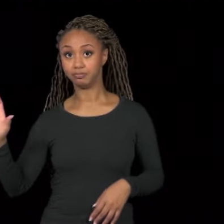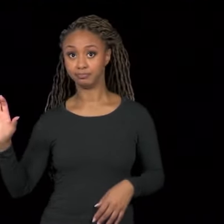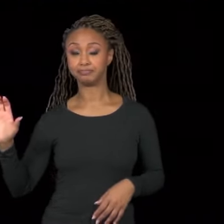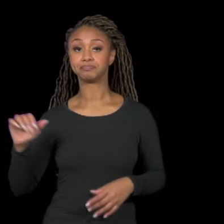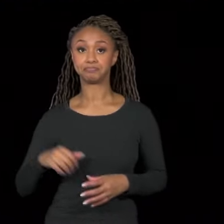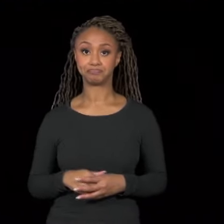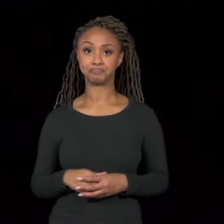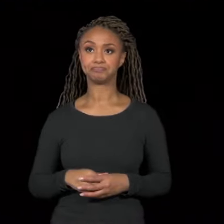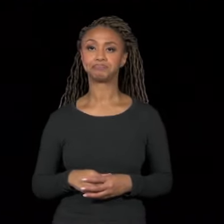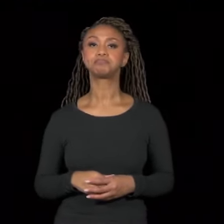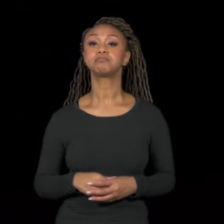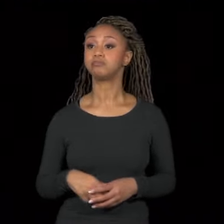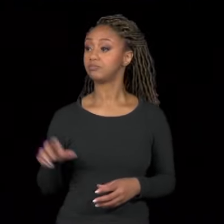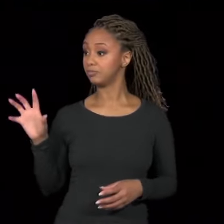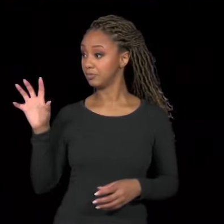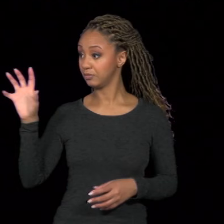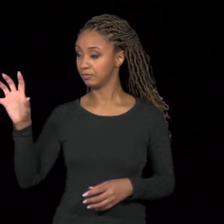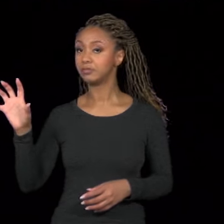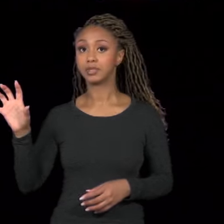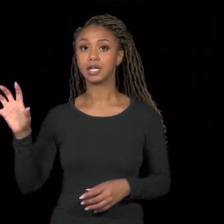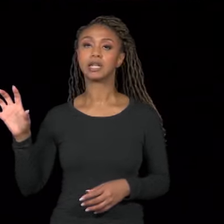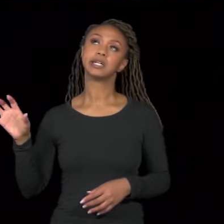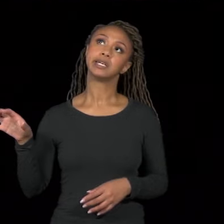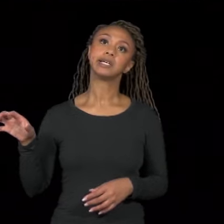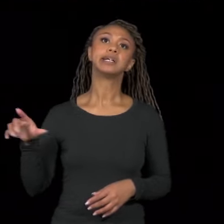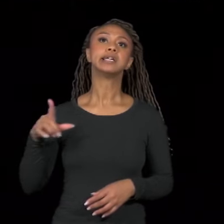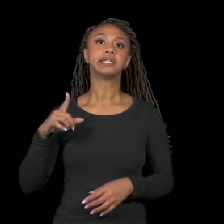TITULAR DE MUITOS DEPENDENTES, E CADA DEPENDENTE